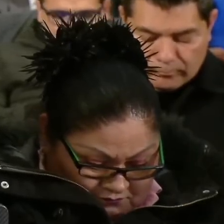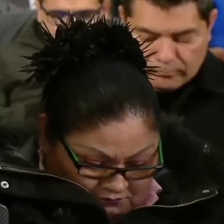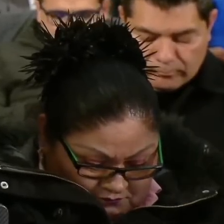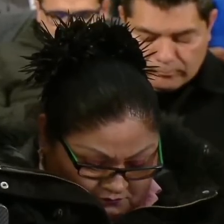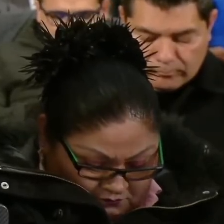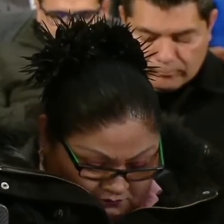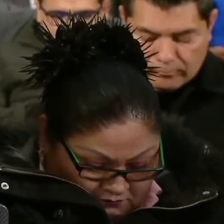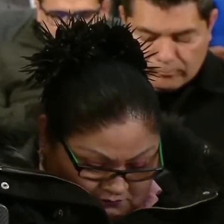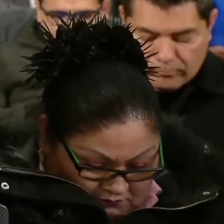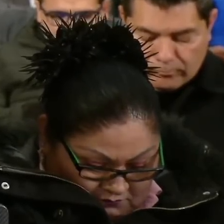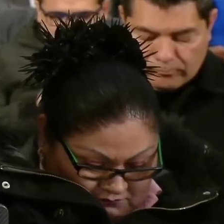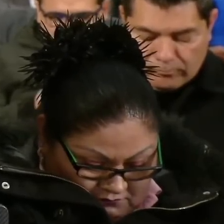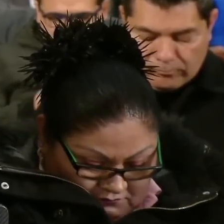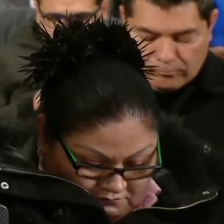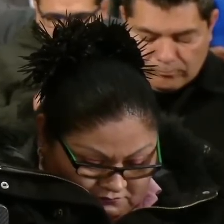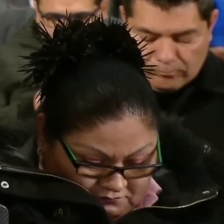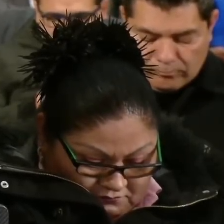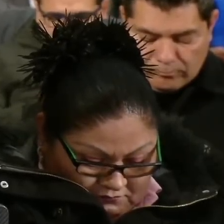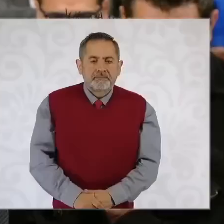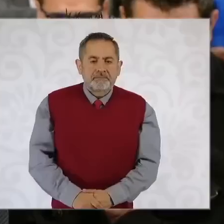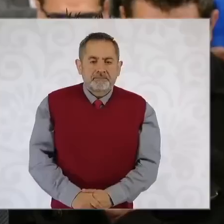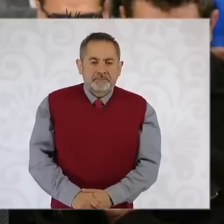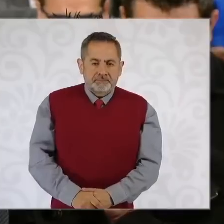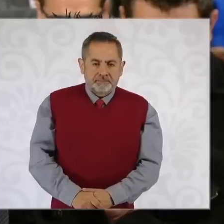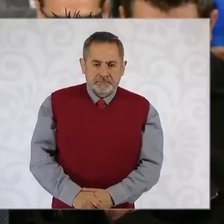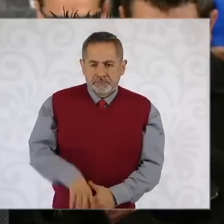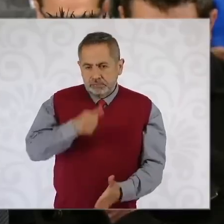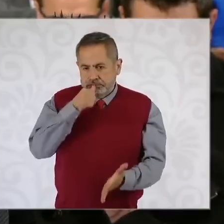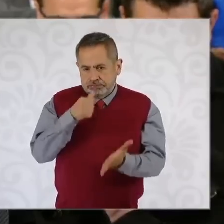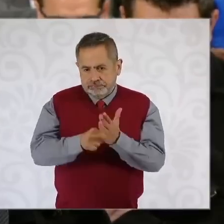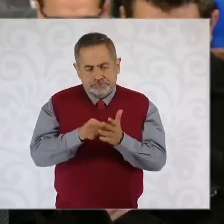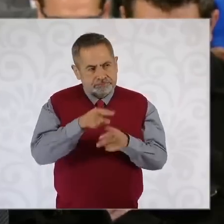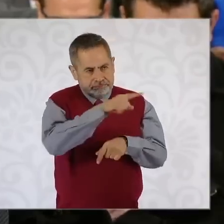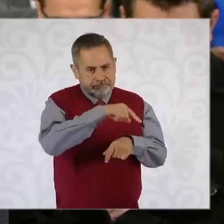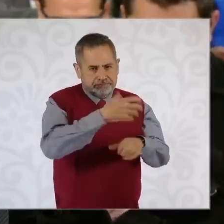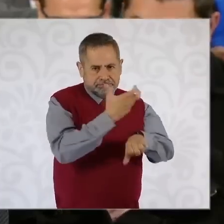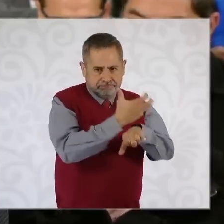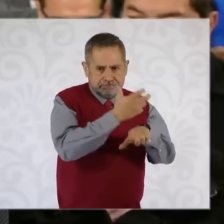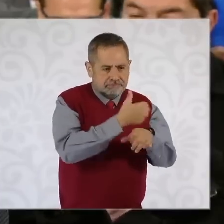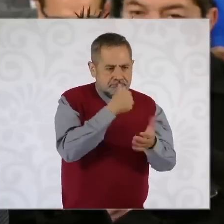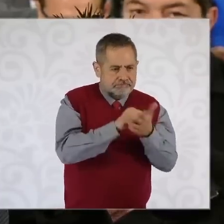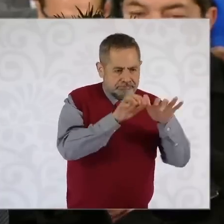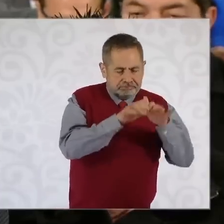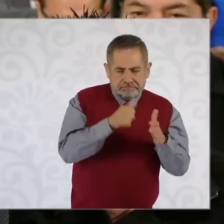Unidos Mexicanos estimadísimo shba los mexicanos en Estados Unidos nos dirigimos a usted con el más